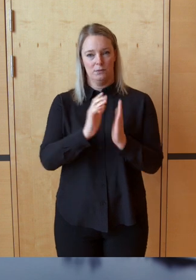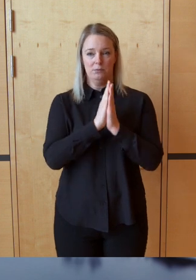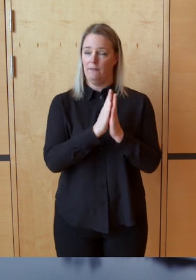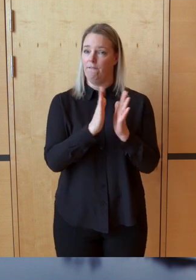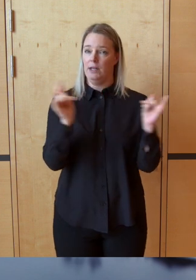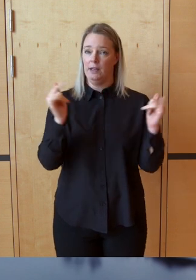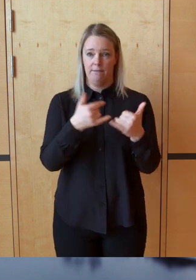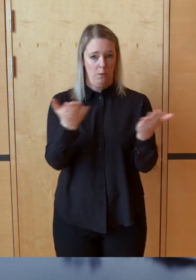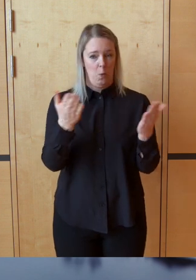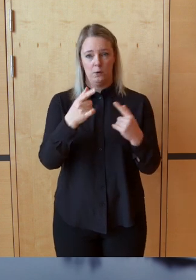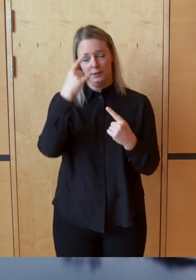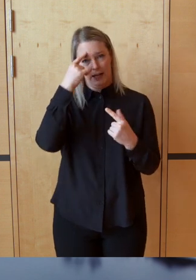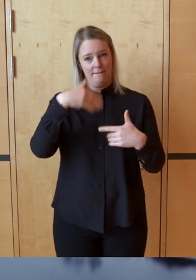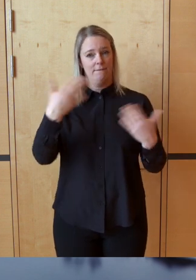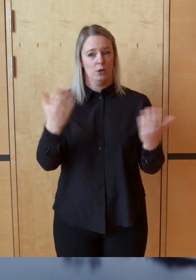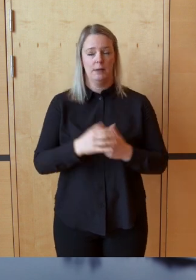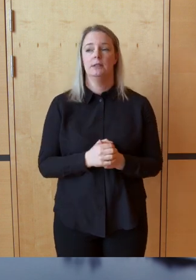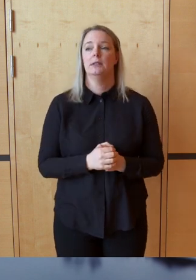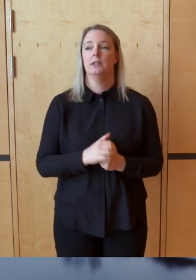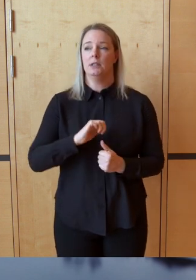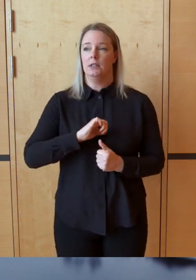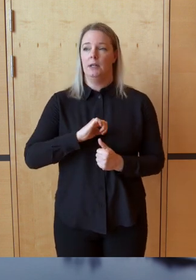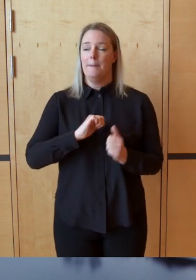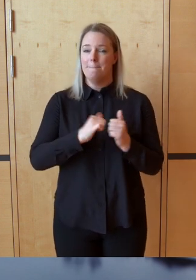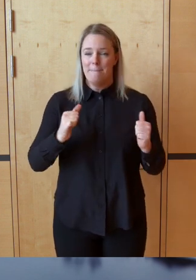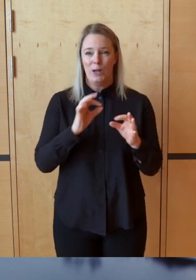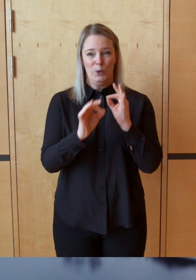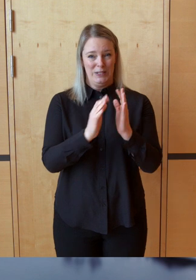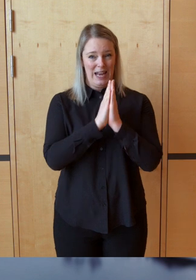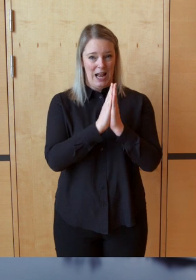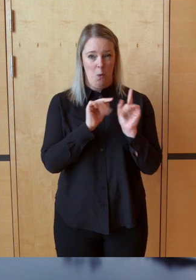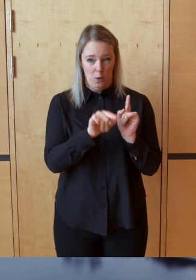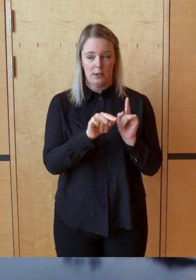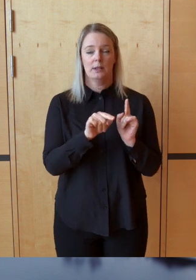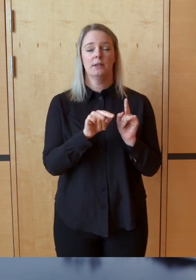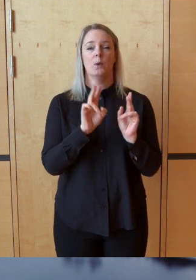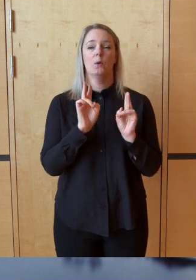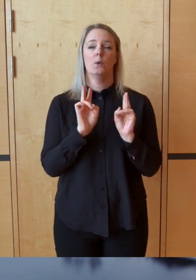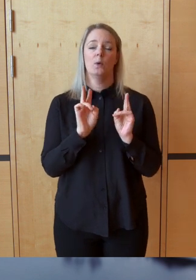Kroppen då Men måste också komma ihåg att att religionsfriheten inrymmer en en en